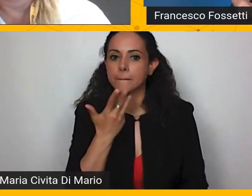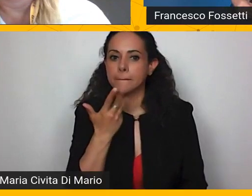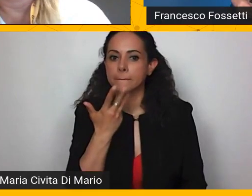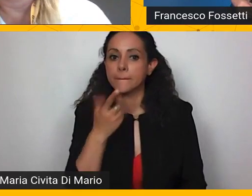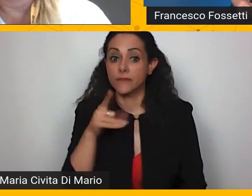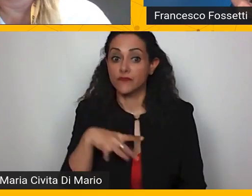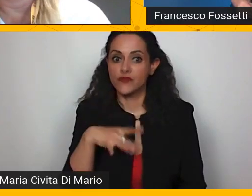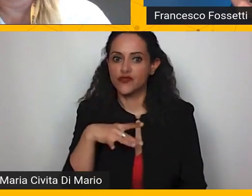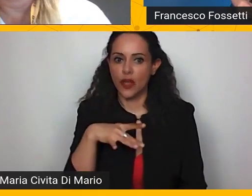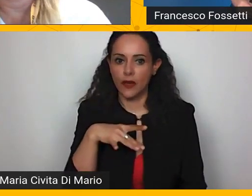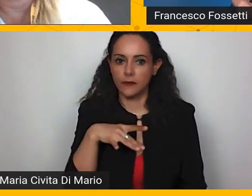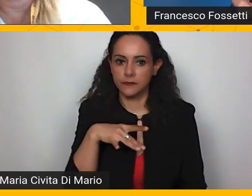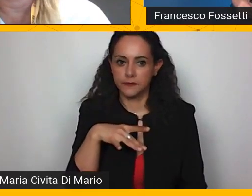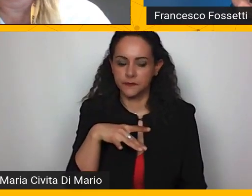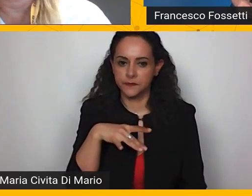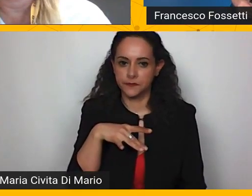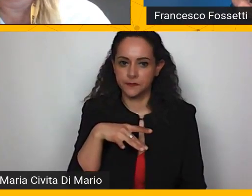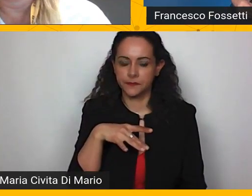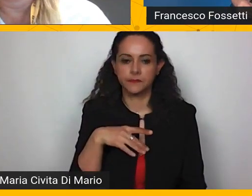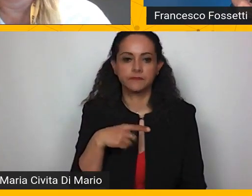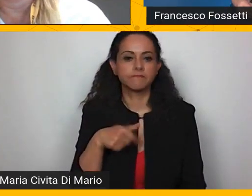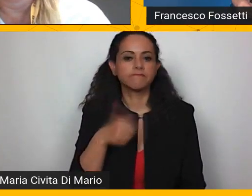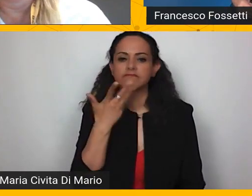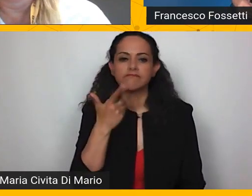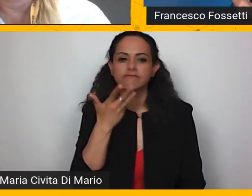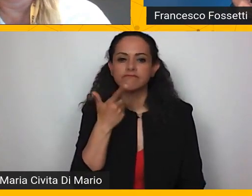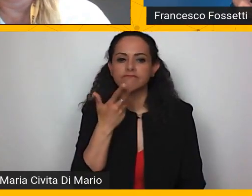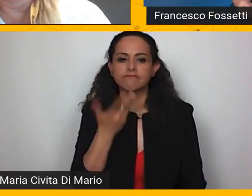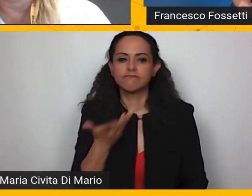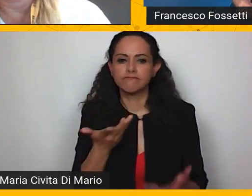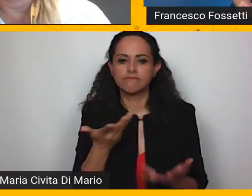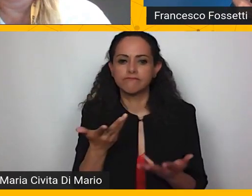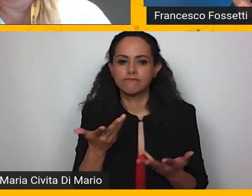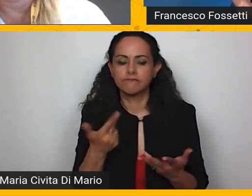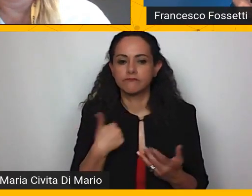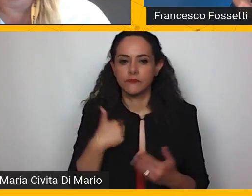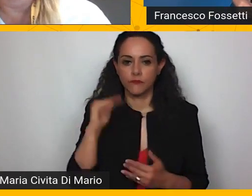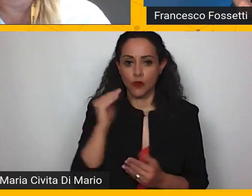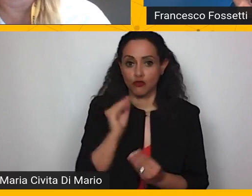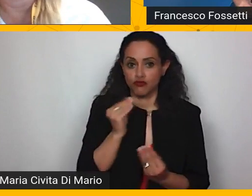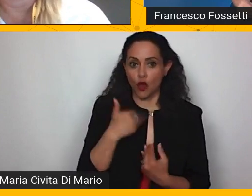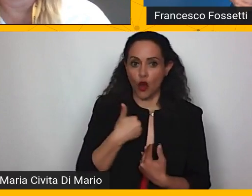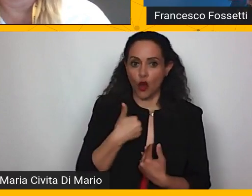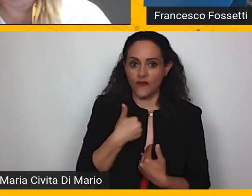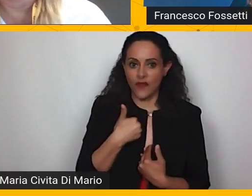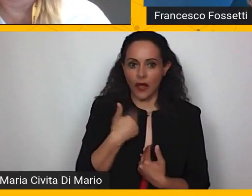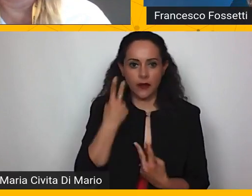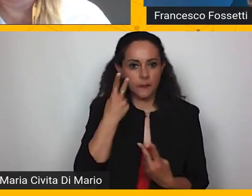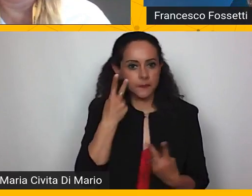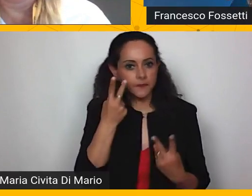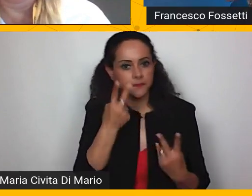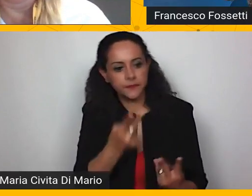l'aspirazionalità che magari viene proprio da eh che che un